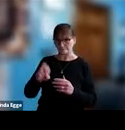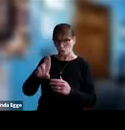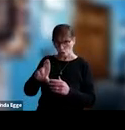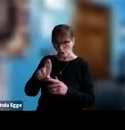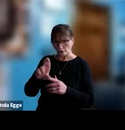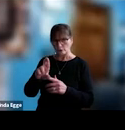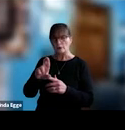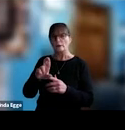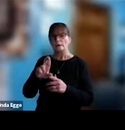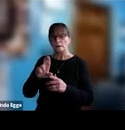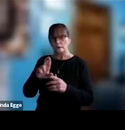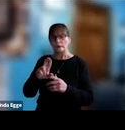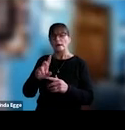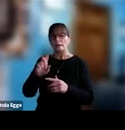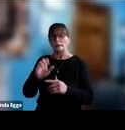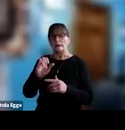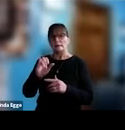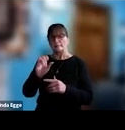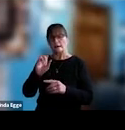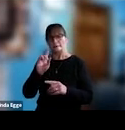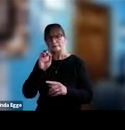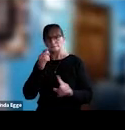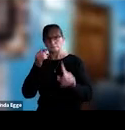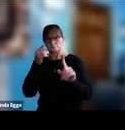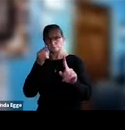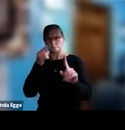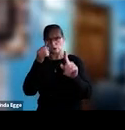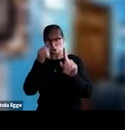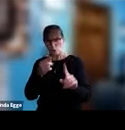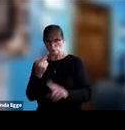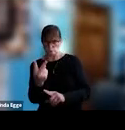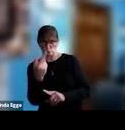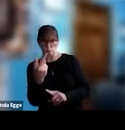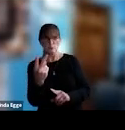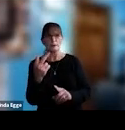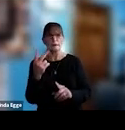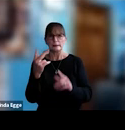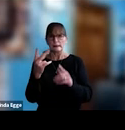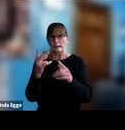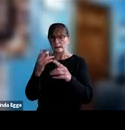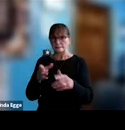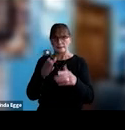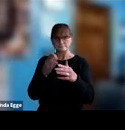básicamente persigue dos objetivos y debe dividirse en dos temas principales.